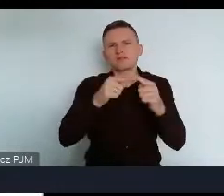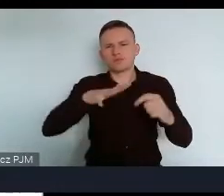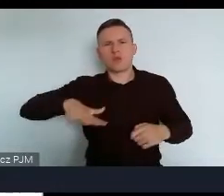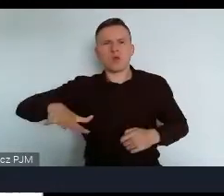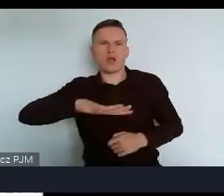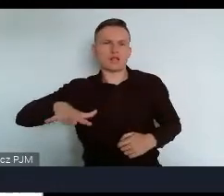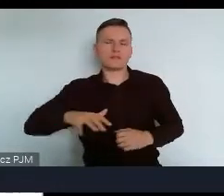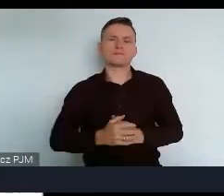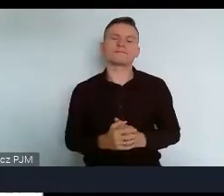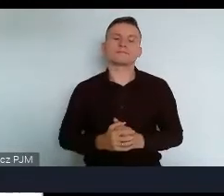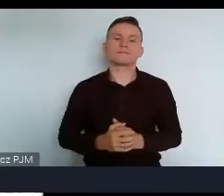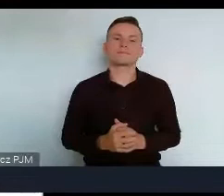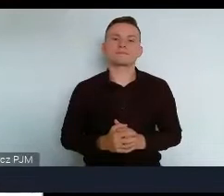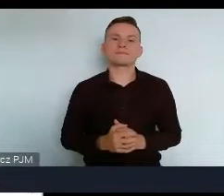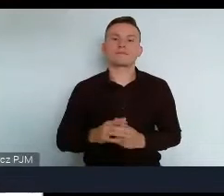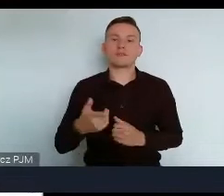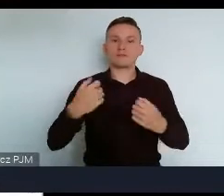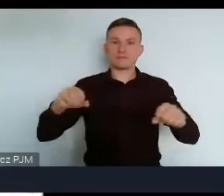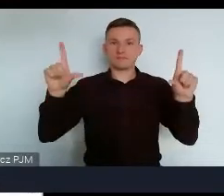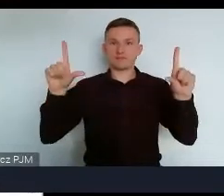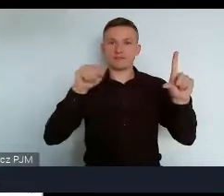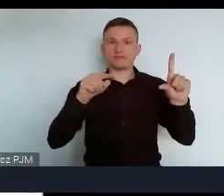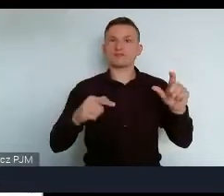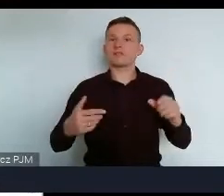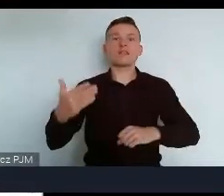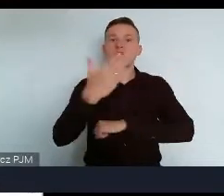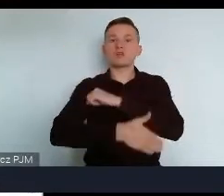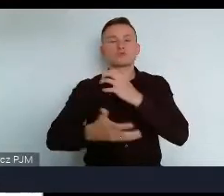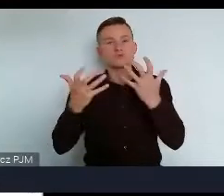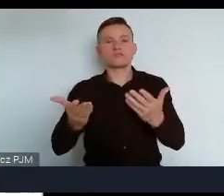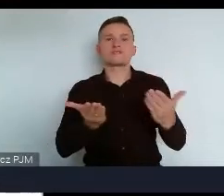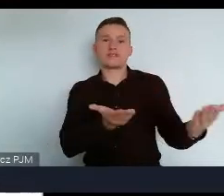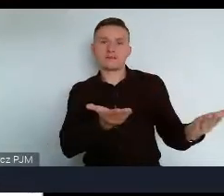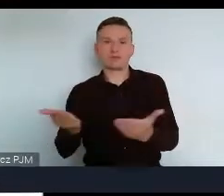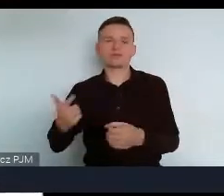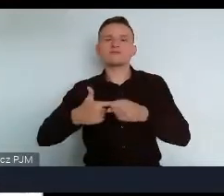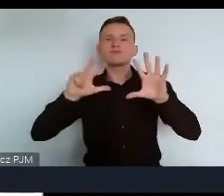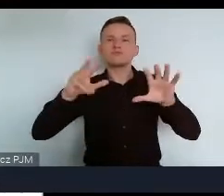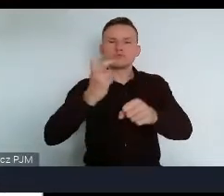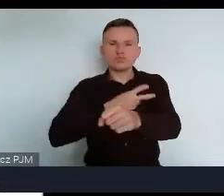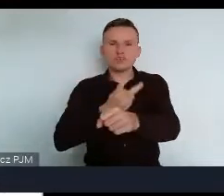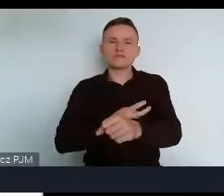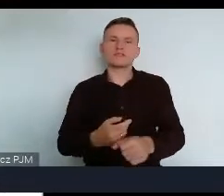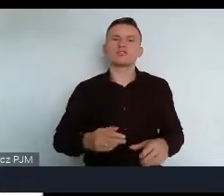Moją prezentację chciałbym zakończyć zaproszeniem. 28 czerwca w godzinach od 9:00 do 10:30